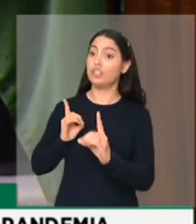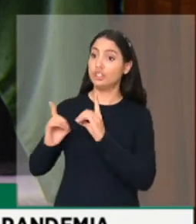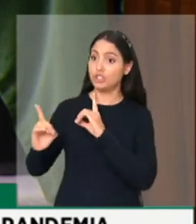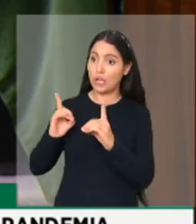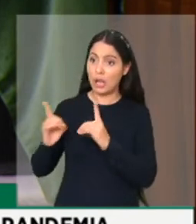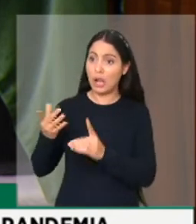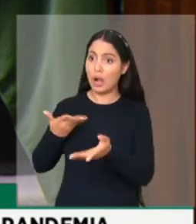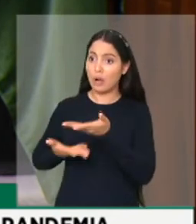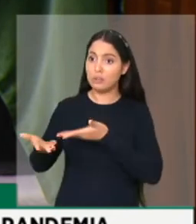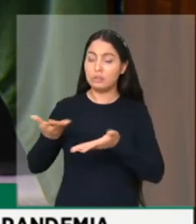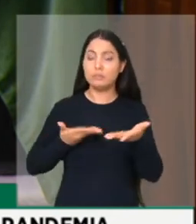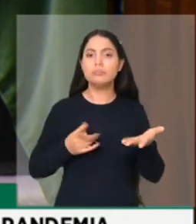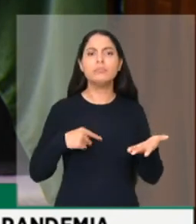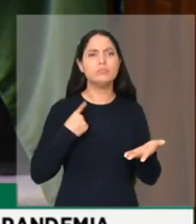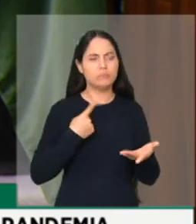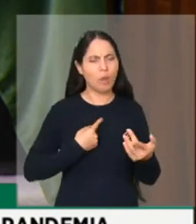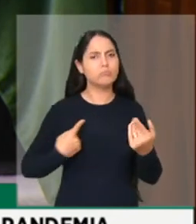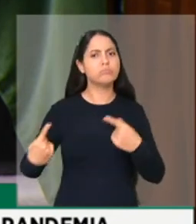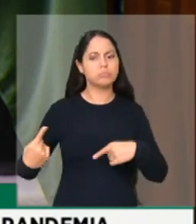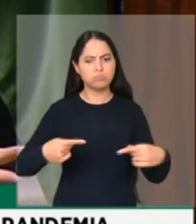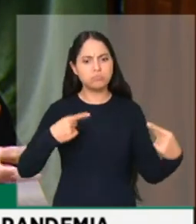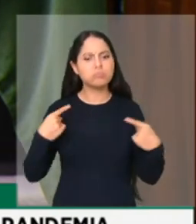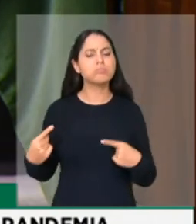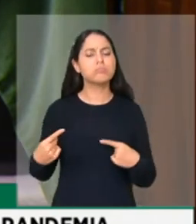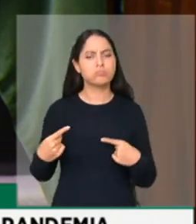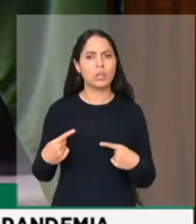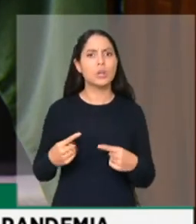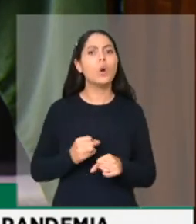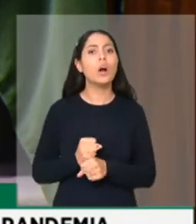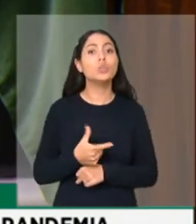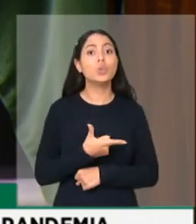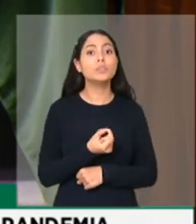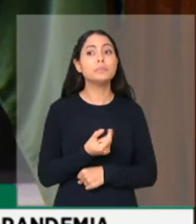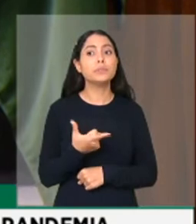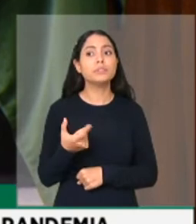TIVEMOS DE DEBATES QUE NÓS TIVEMOS NO ANO DE 2020 AGORA NESSAS PRIMEIRAS SEMANAS DE